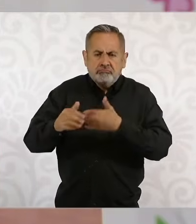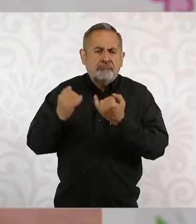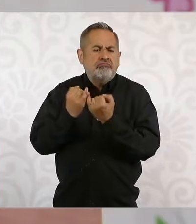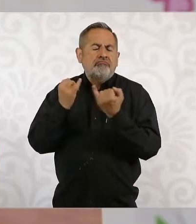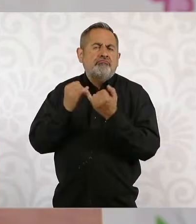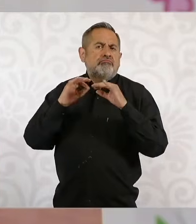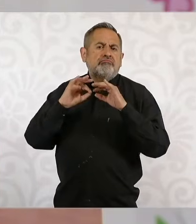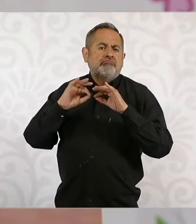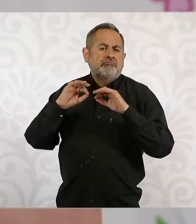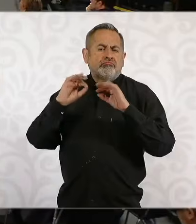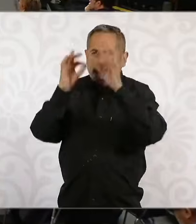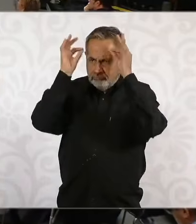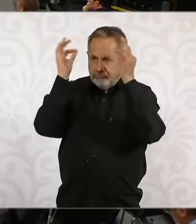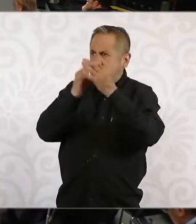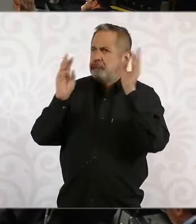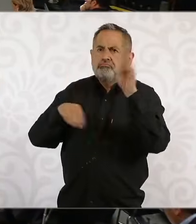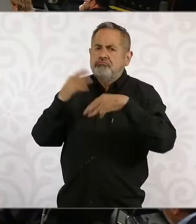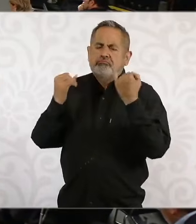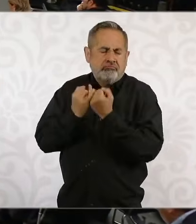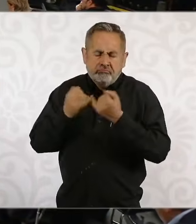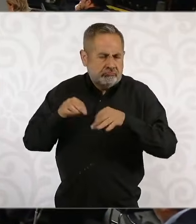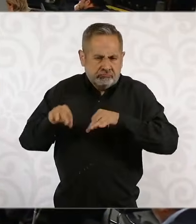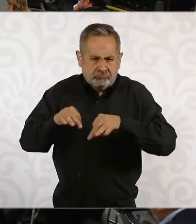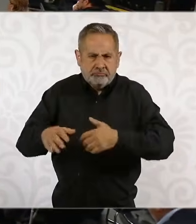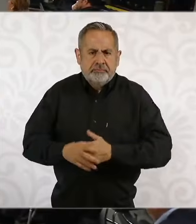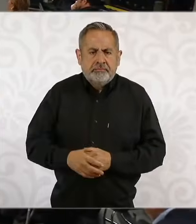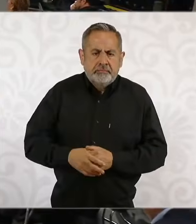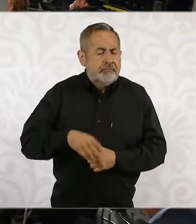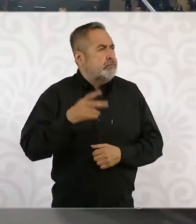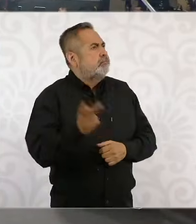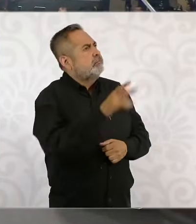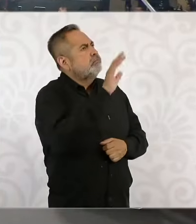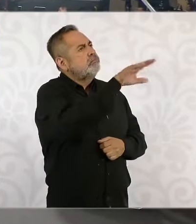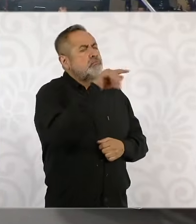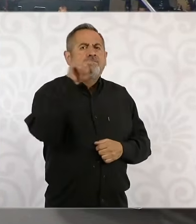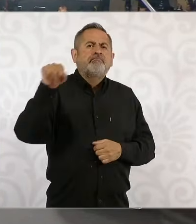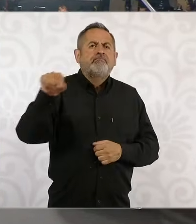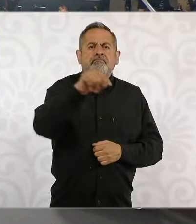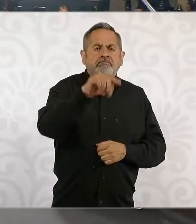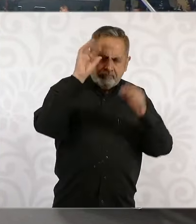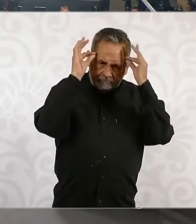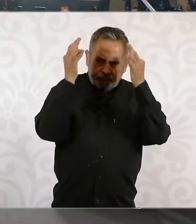país. Y sobre estas reuniones que realizan los consulados eh eh a los centros de detención,